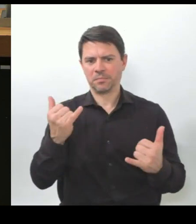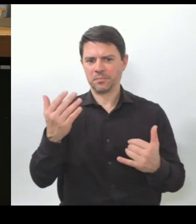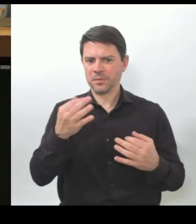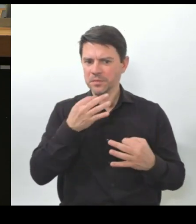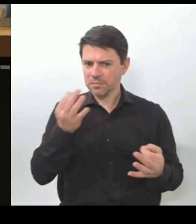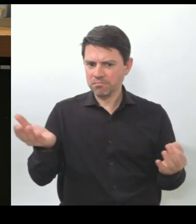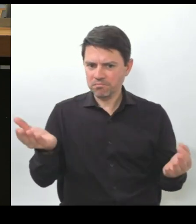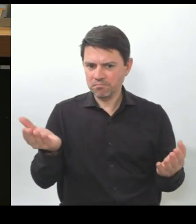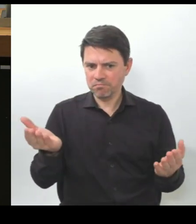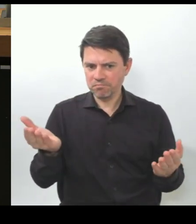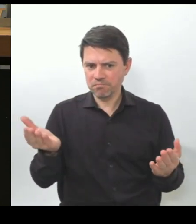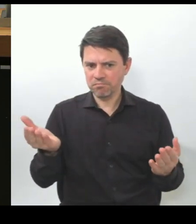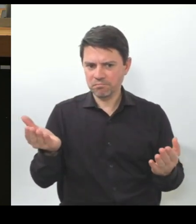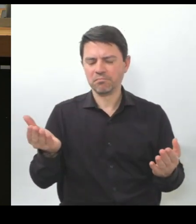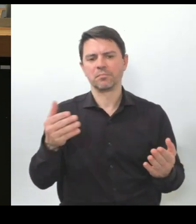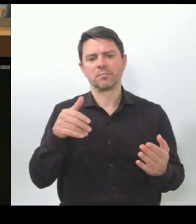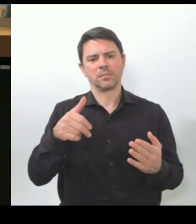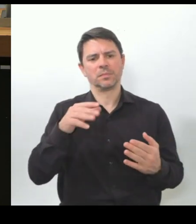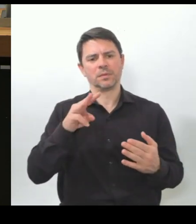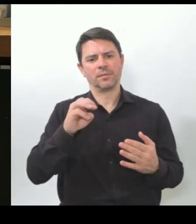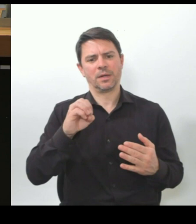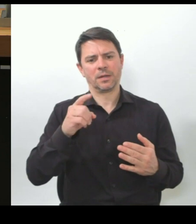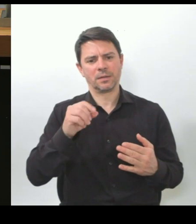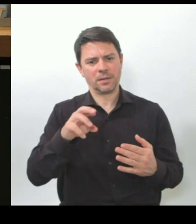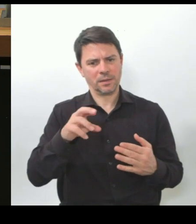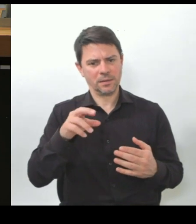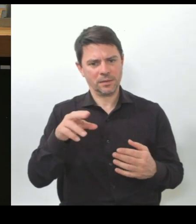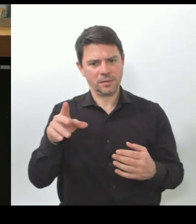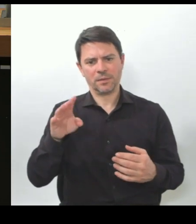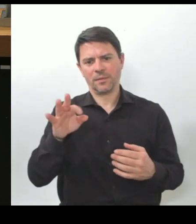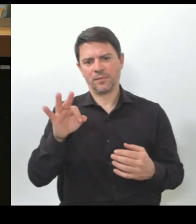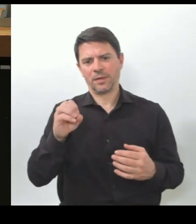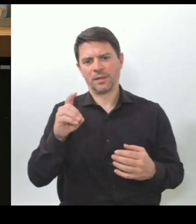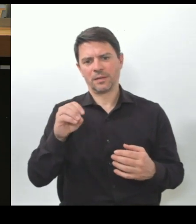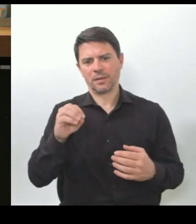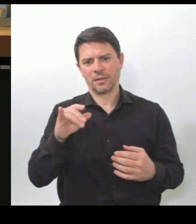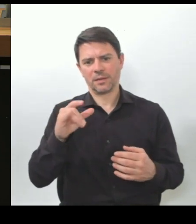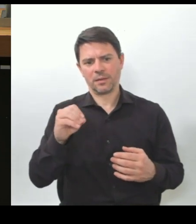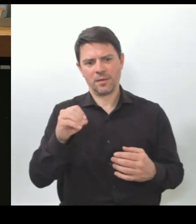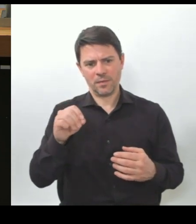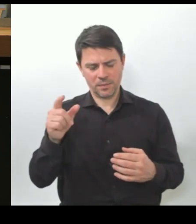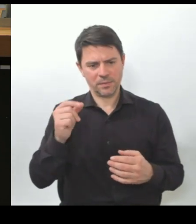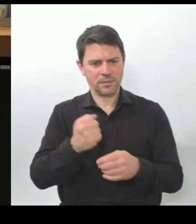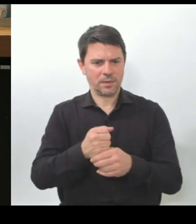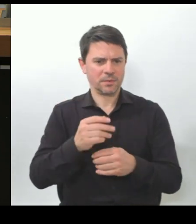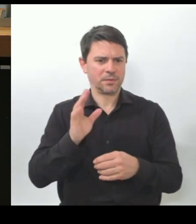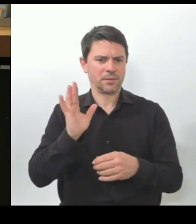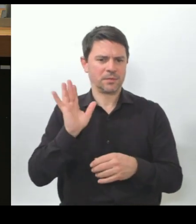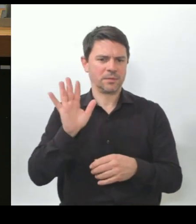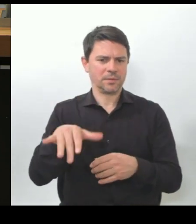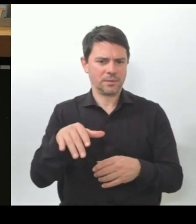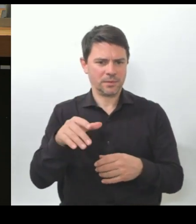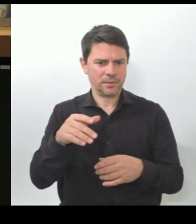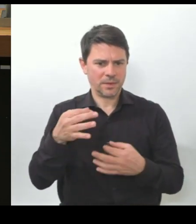schon die ganze Zeit hier zur Frau rüber und das ist sein Ziel. Wer schwarz wählte er Friederici, Ob sie reinpassen